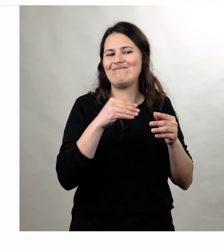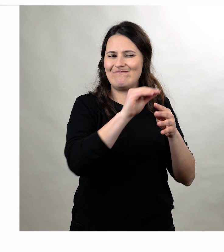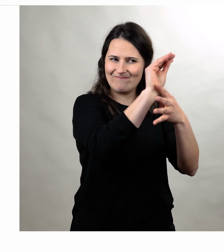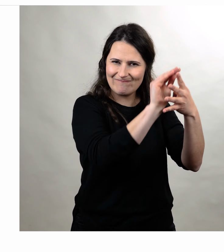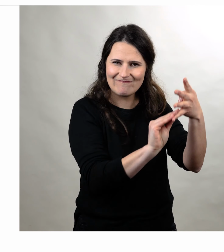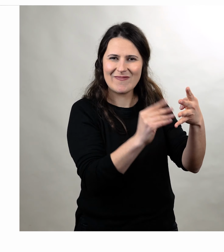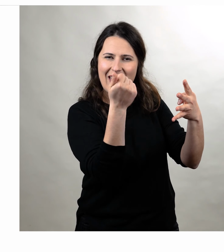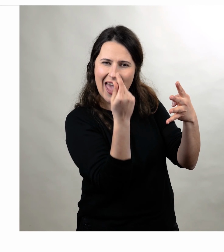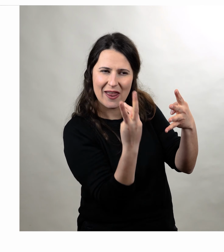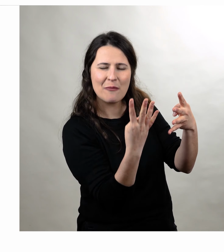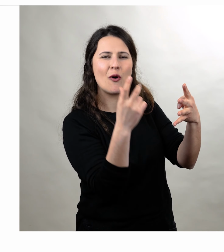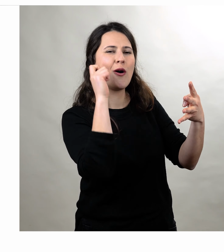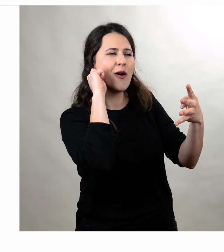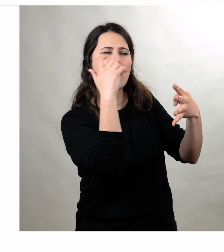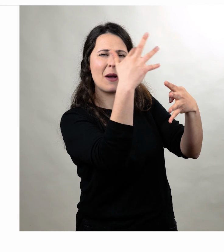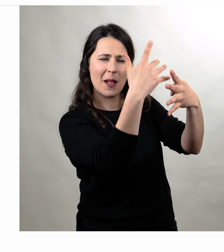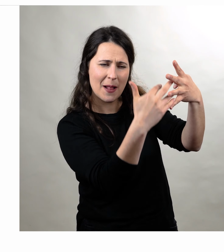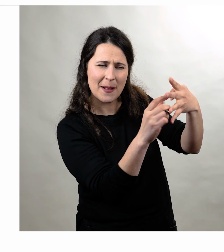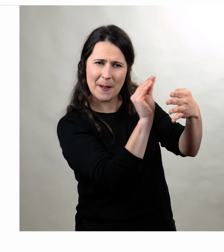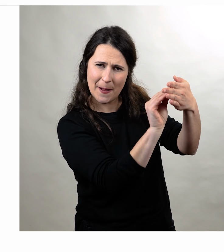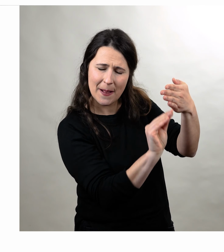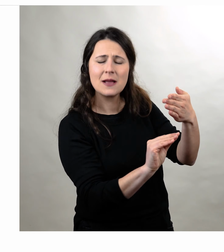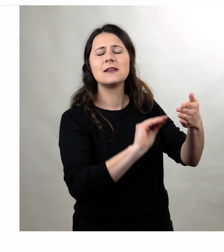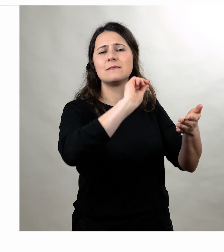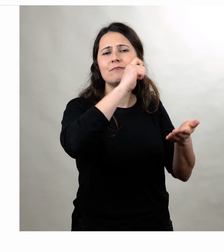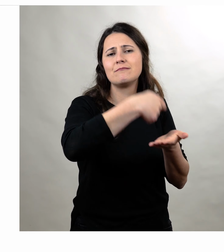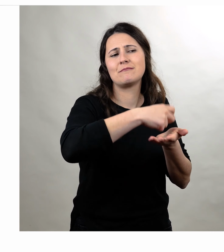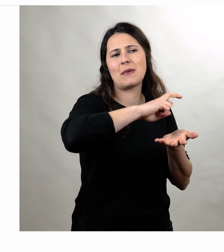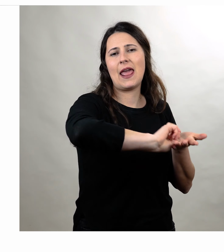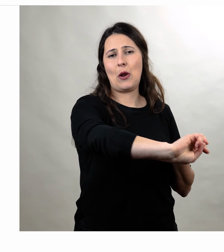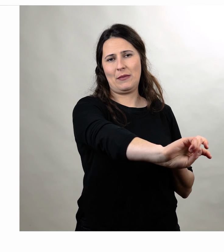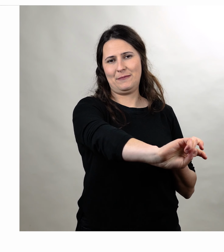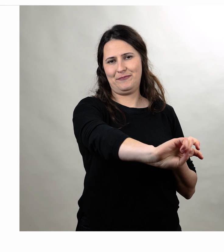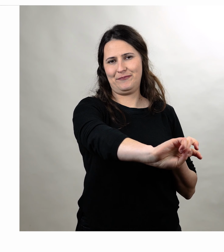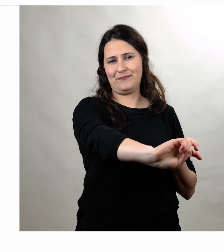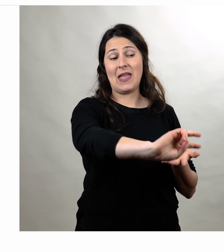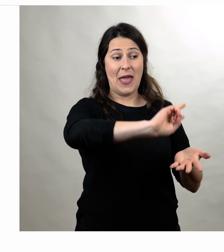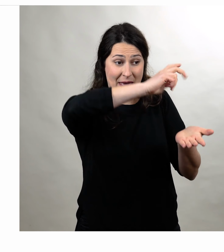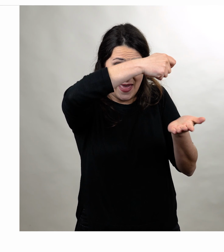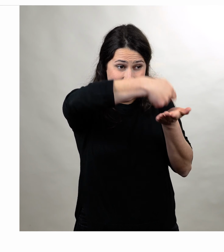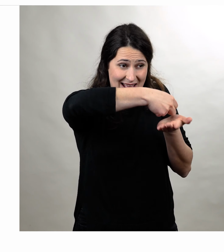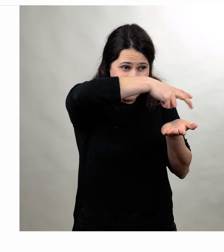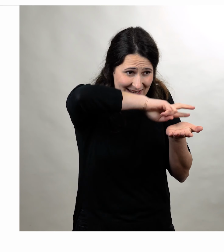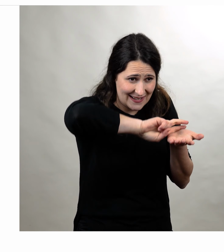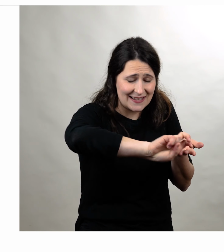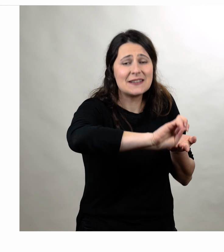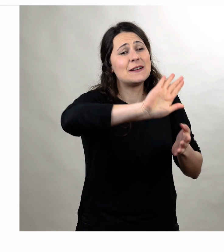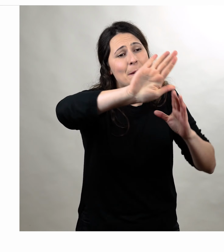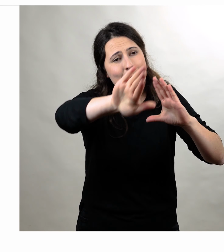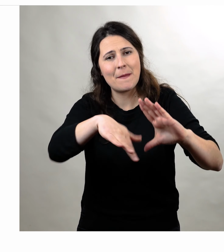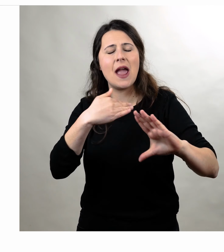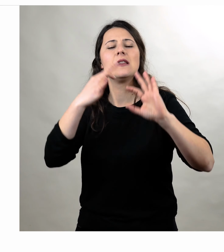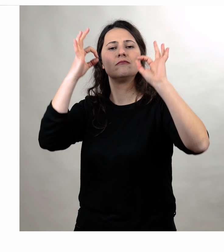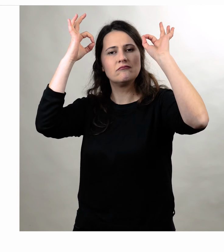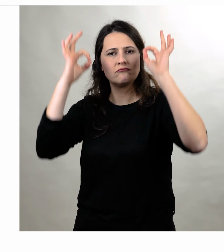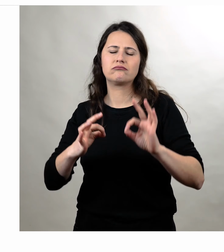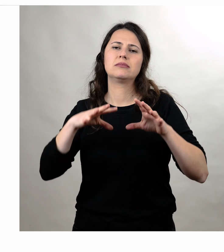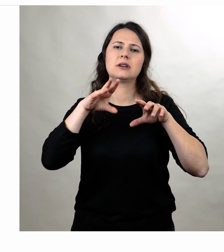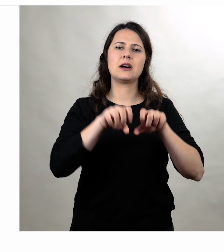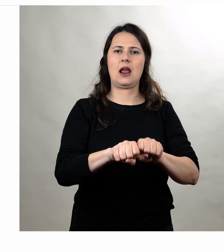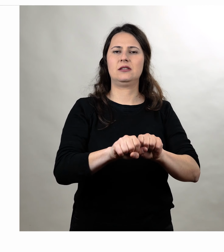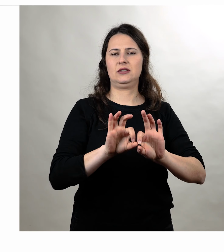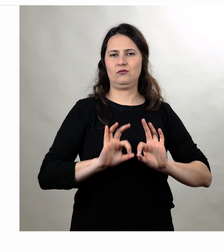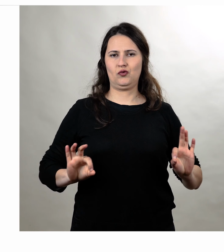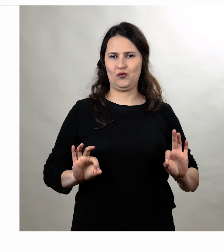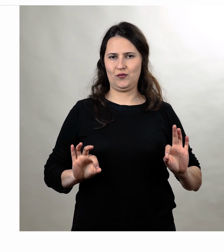Αφού γίνει η πληρωμή, οι ταξιδιώτες λαμβάνουν επιβεβαίωση κράτησης από την εταιρεία.